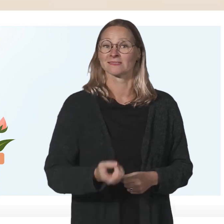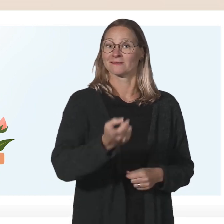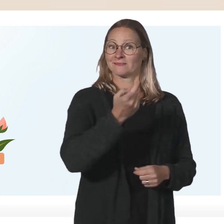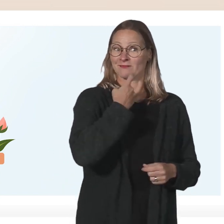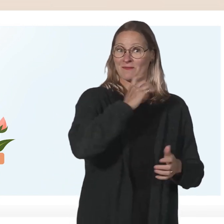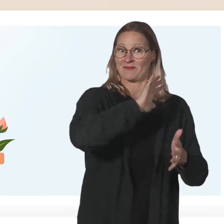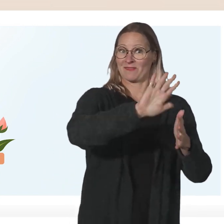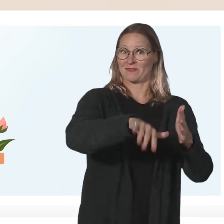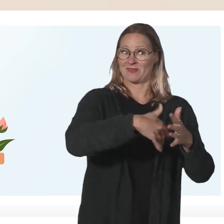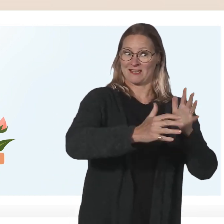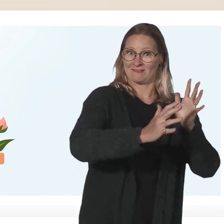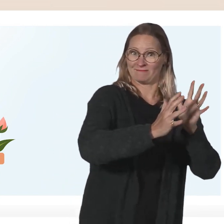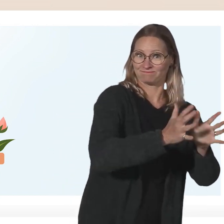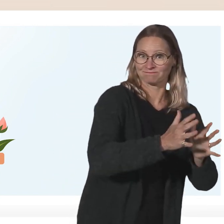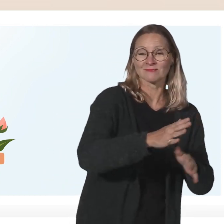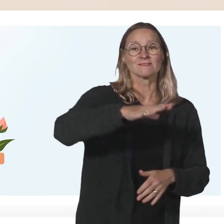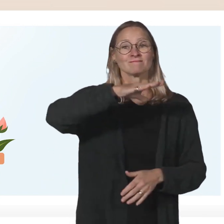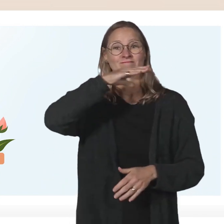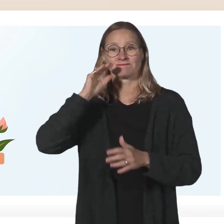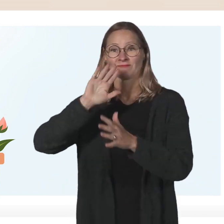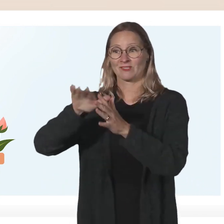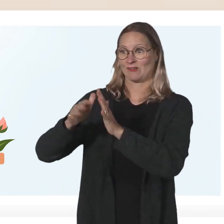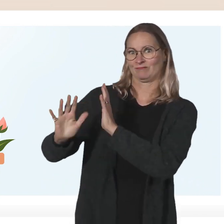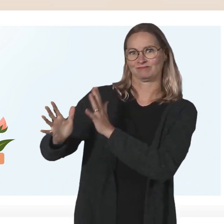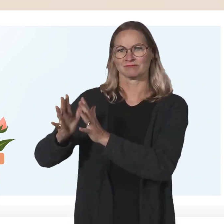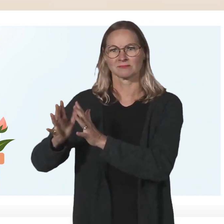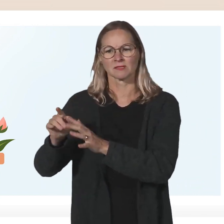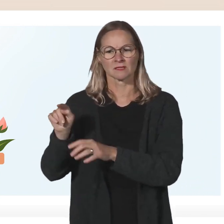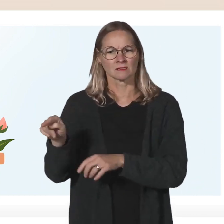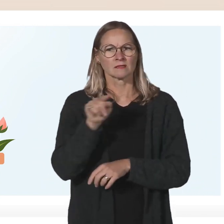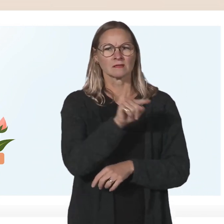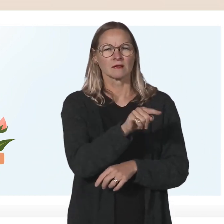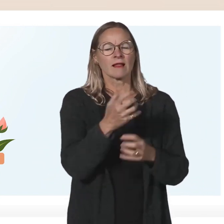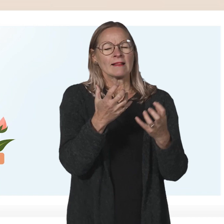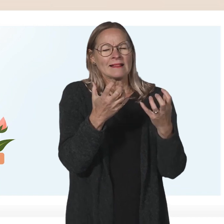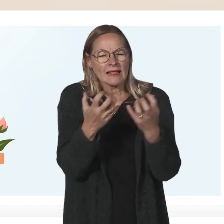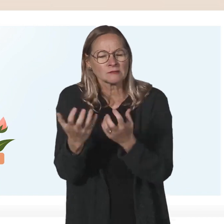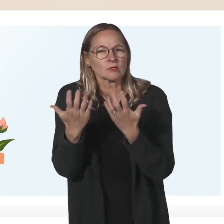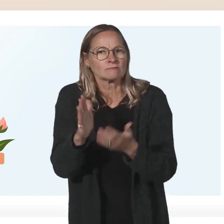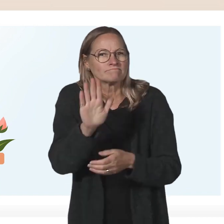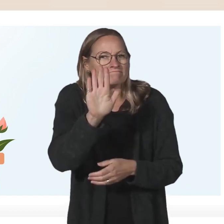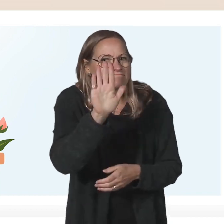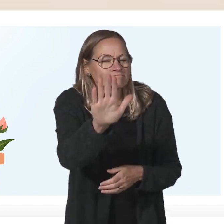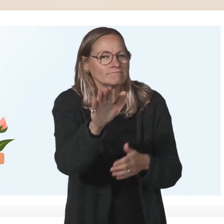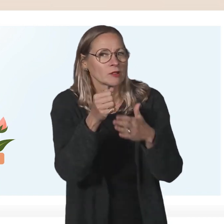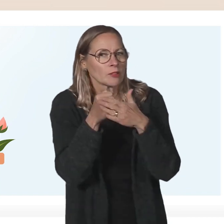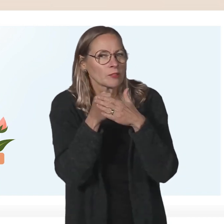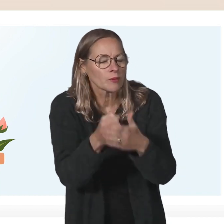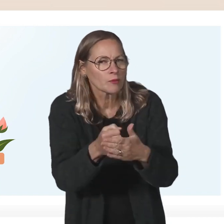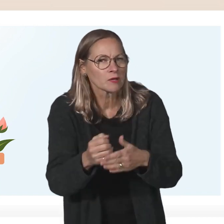Suomalainen ja suomenruotsalainen viittoma- kieli tarvitsevat nyt sinun tukeasi!